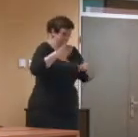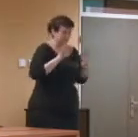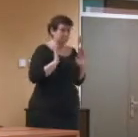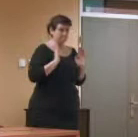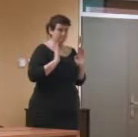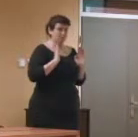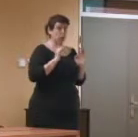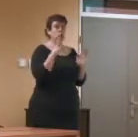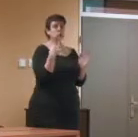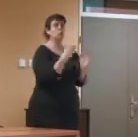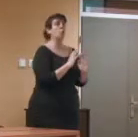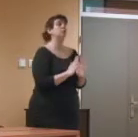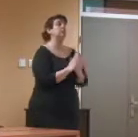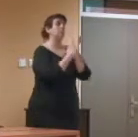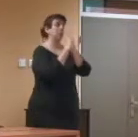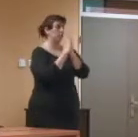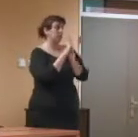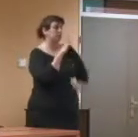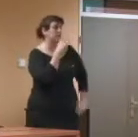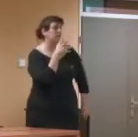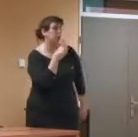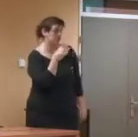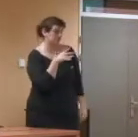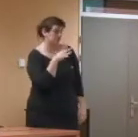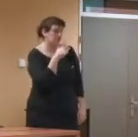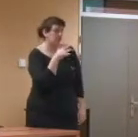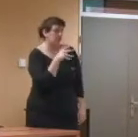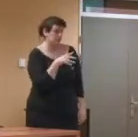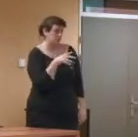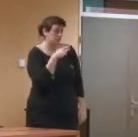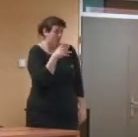son santos, todos tienen algún interés. Hablo de Marcos Benavente como puedo hablar de